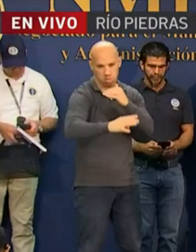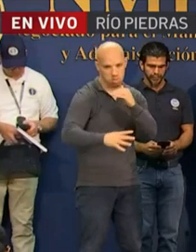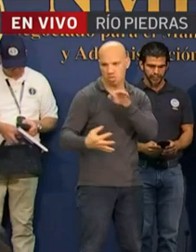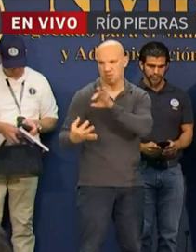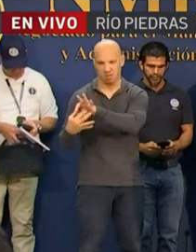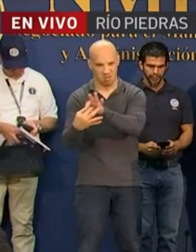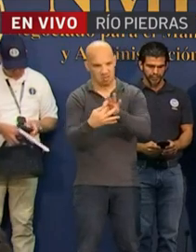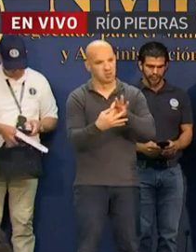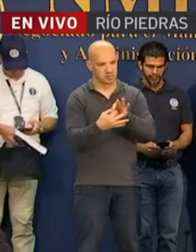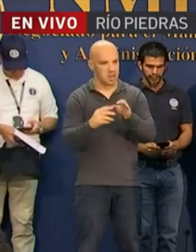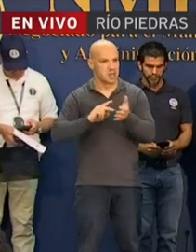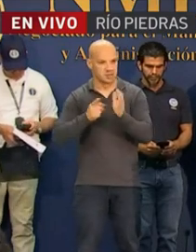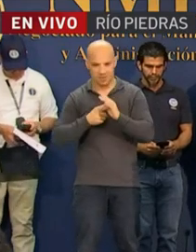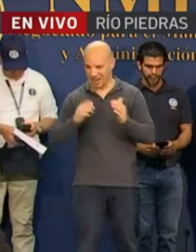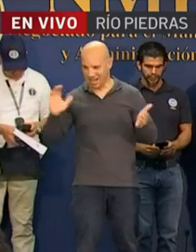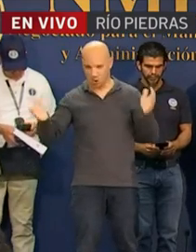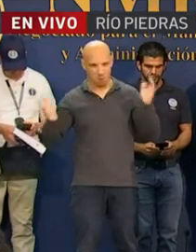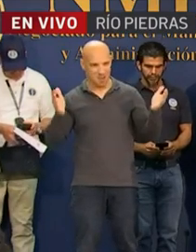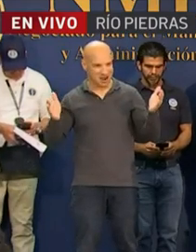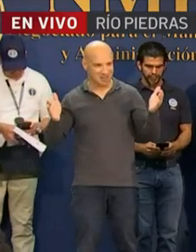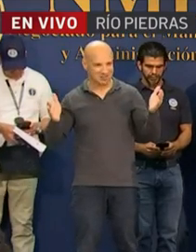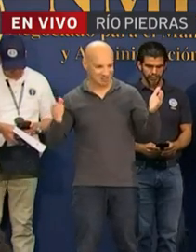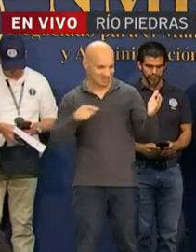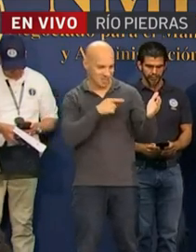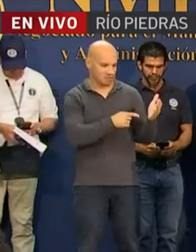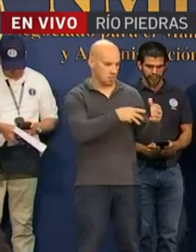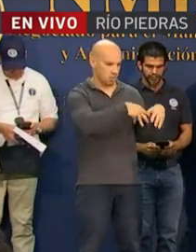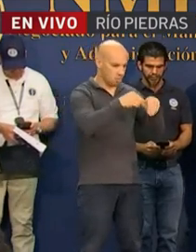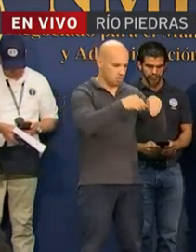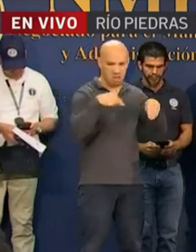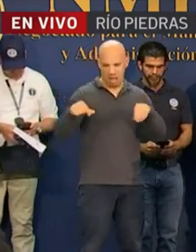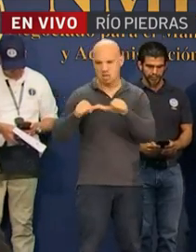NOSOTROS, POR LAS